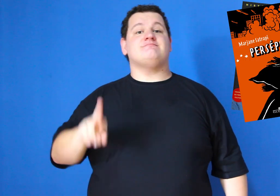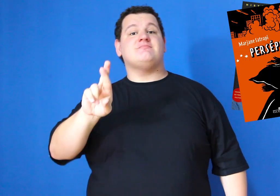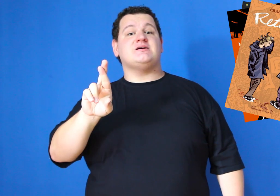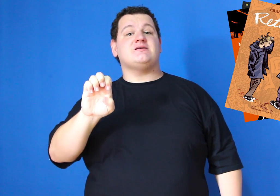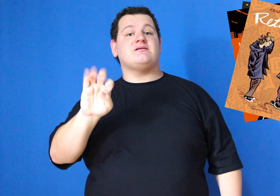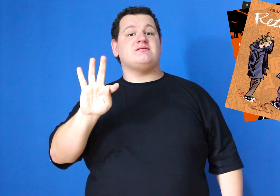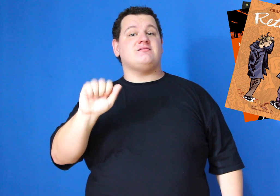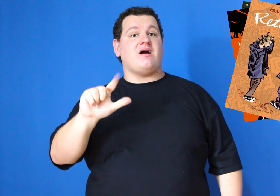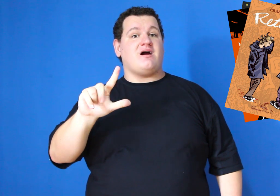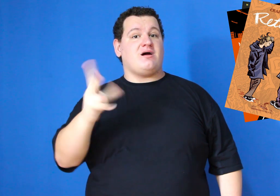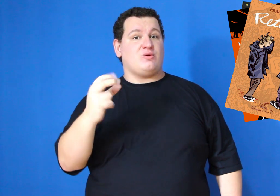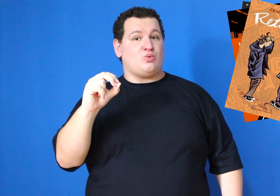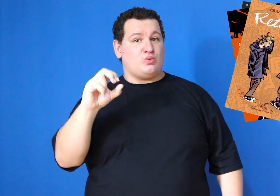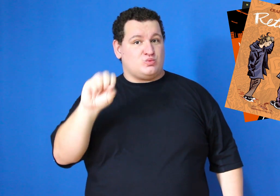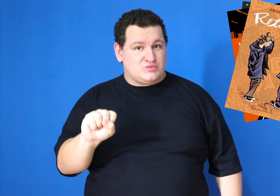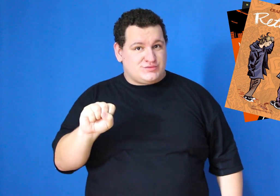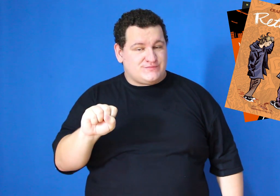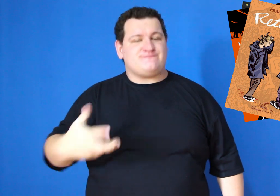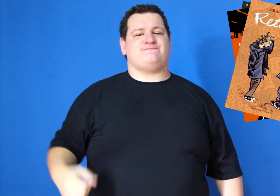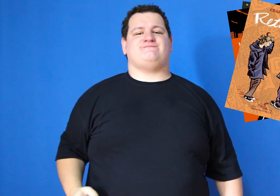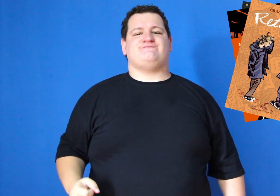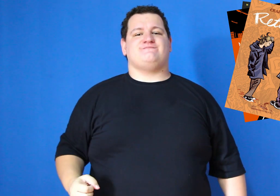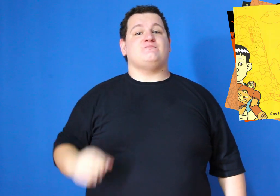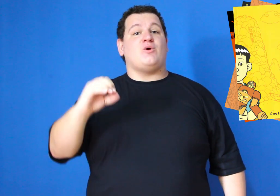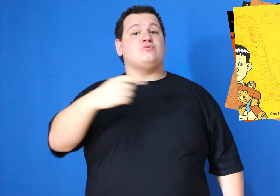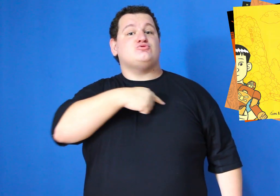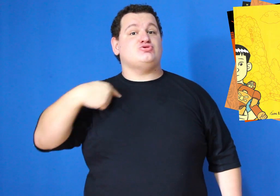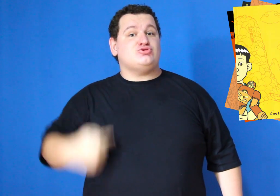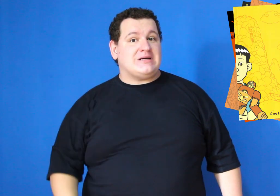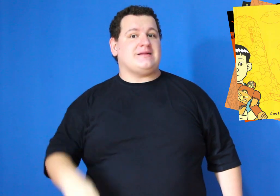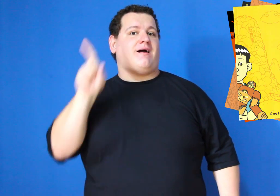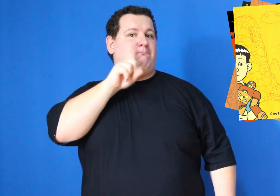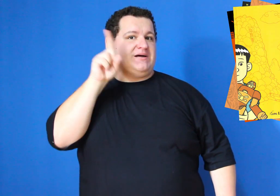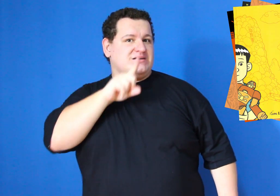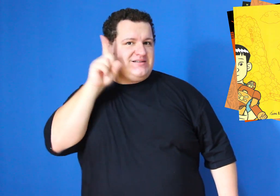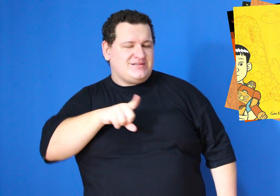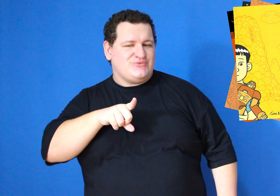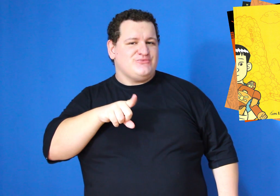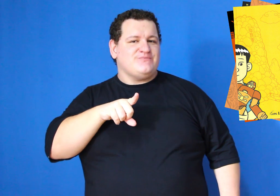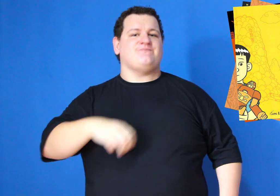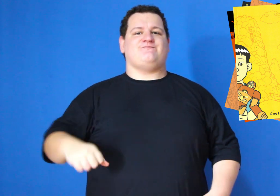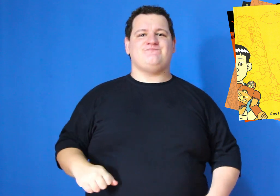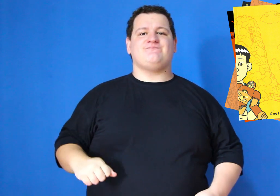Retalhos e O Chinês Americano.